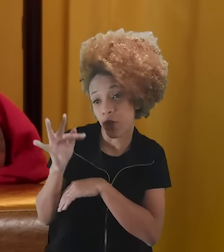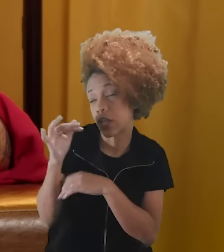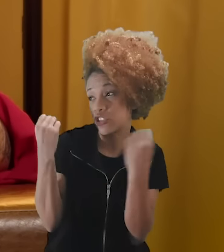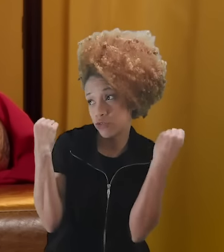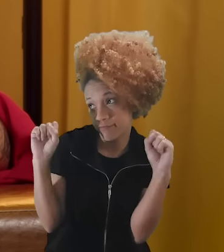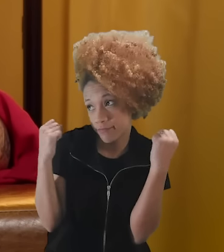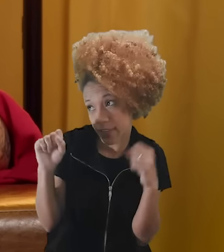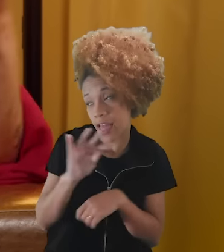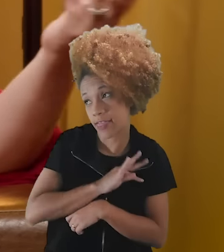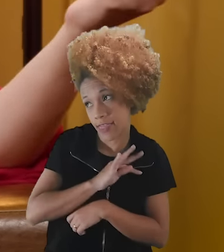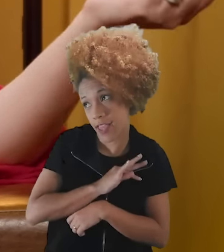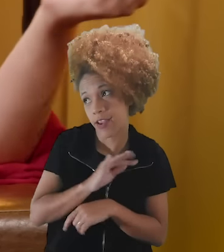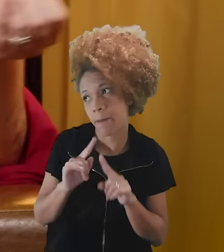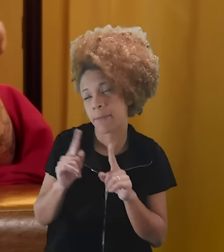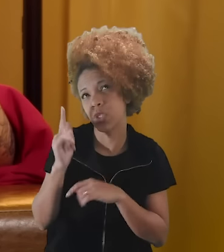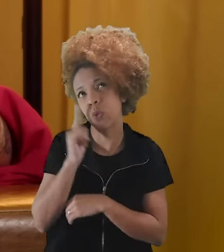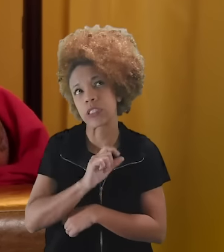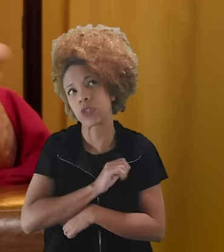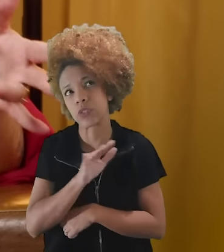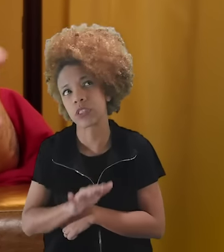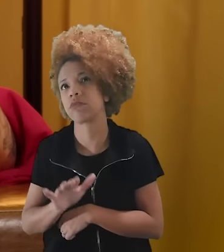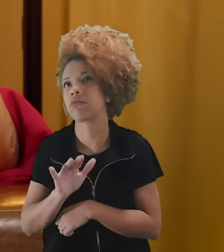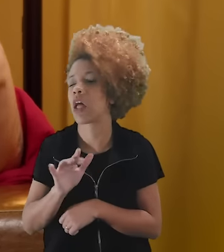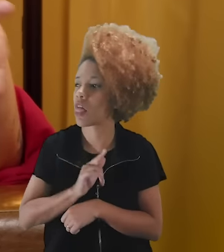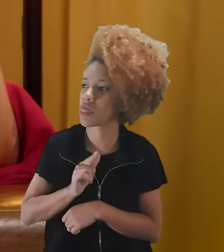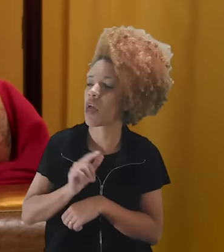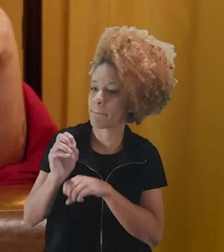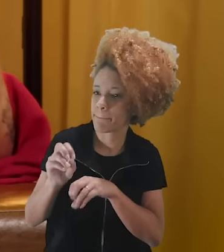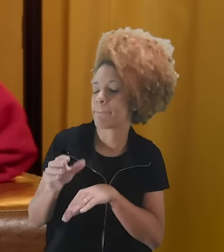do Milan mas eu consegui chegar ali no Santos Eu dei um tempo de treinamento de preparação física